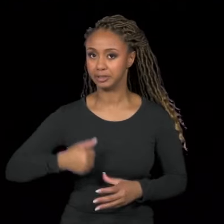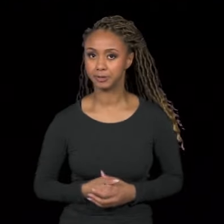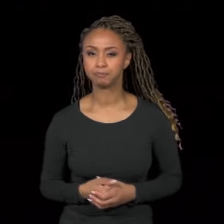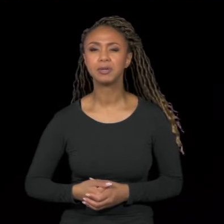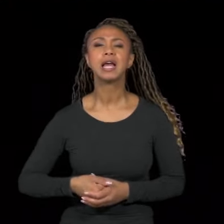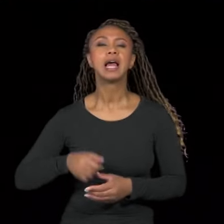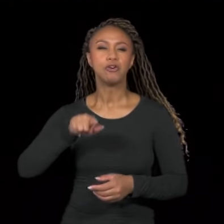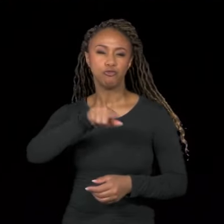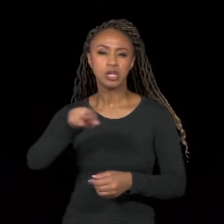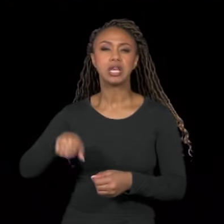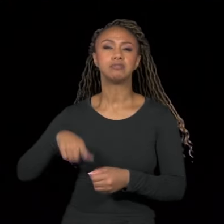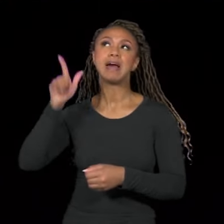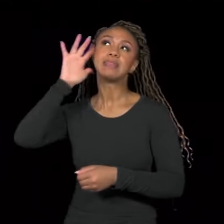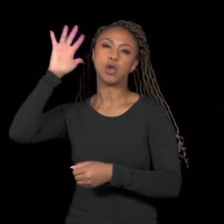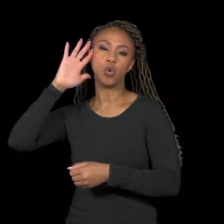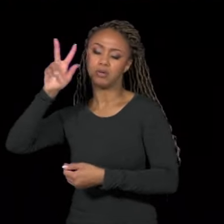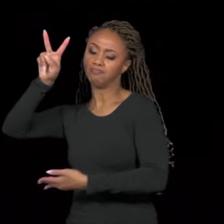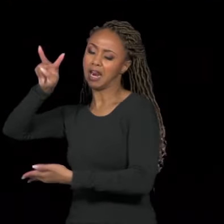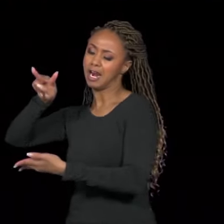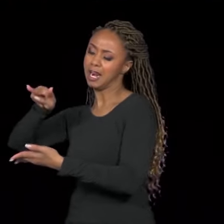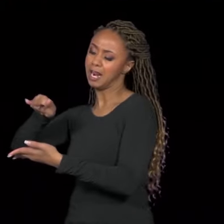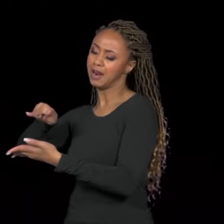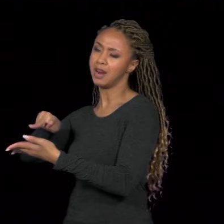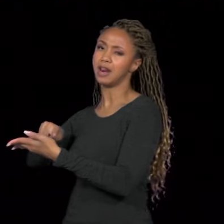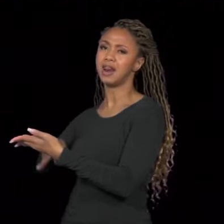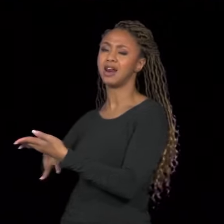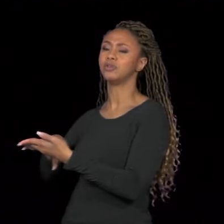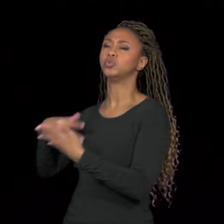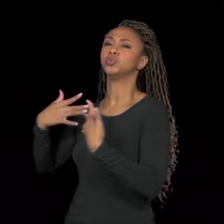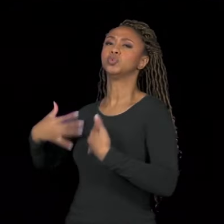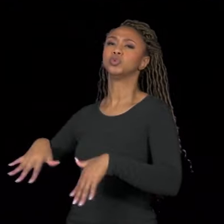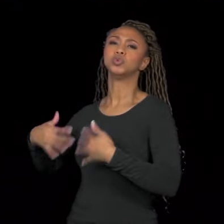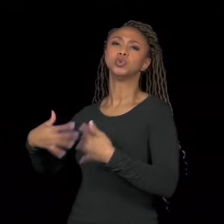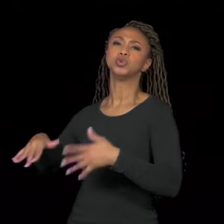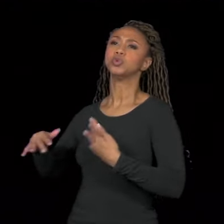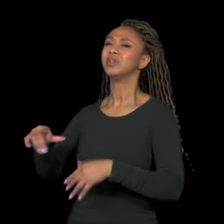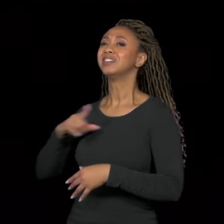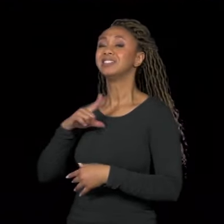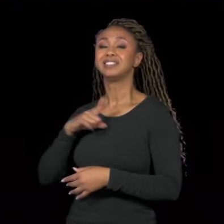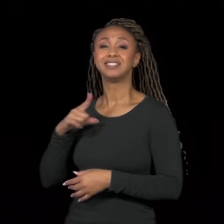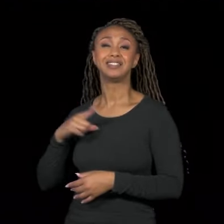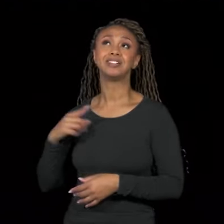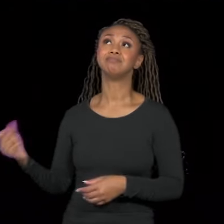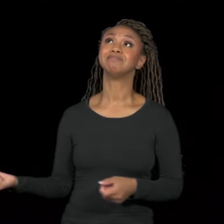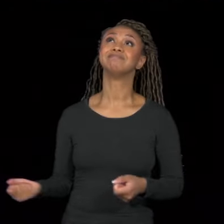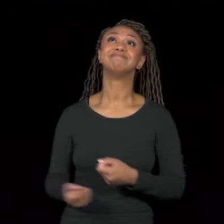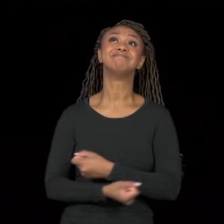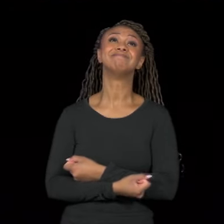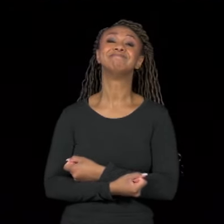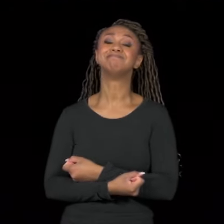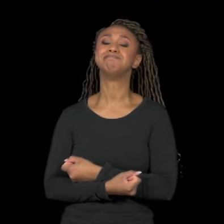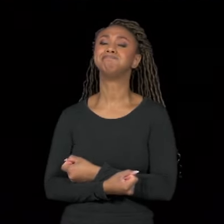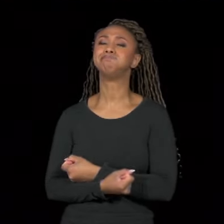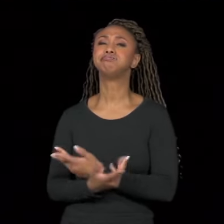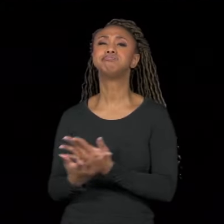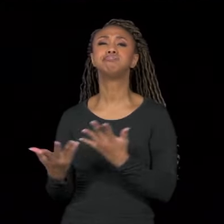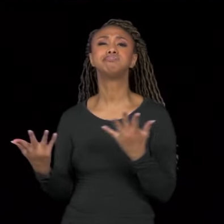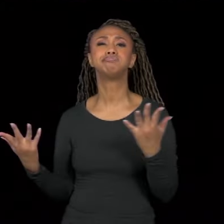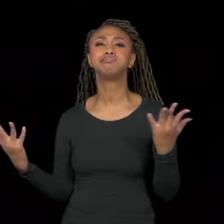VÁRIAS... UM CONJUNTO GRANDE AÍ DE NOTAÇÕES DIFERENTES.